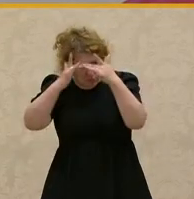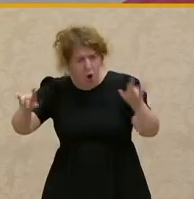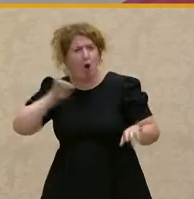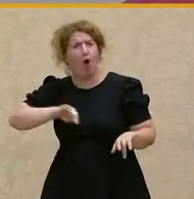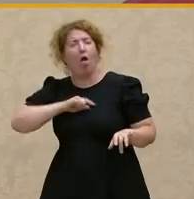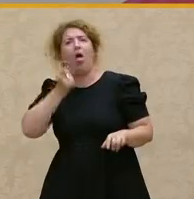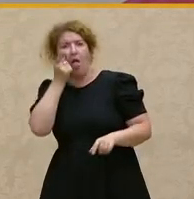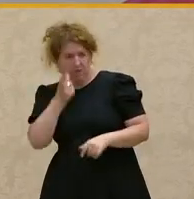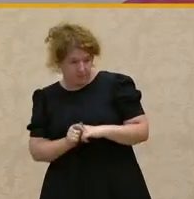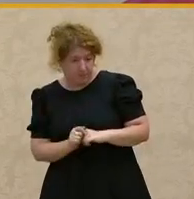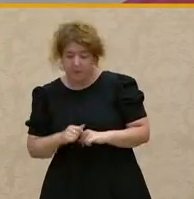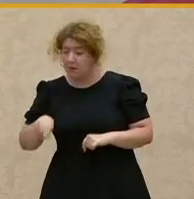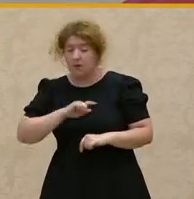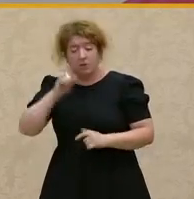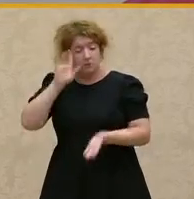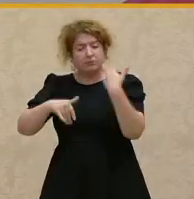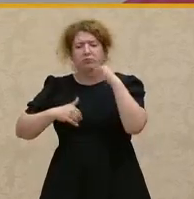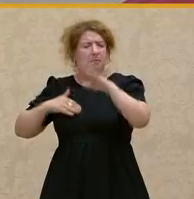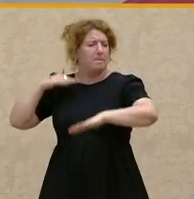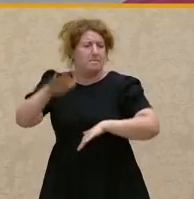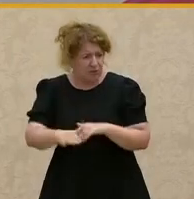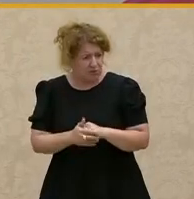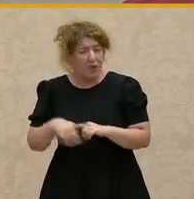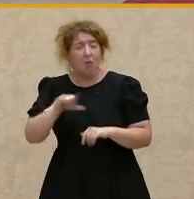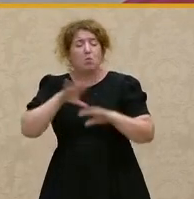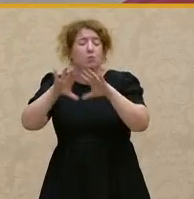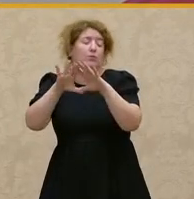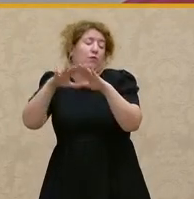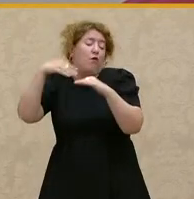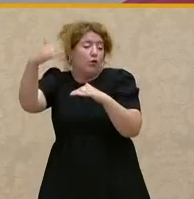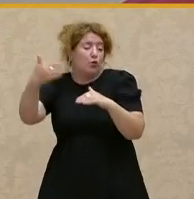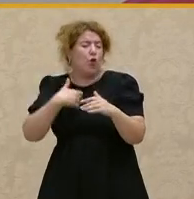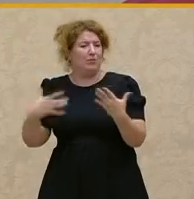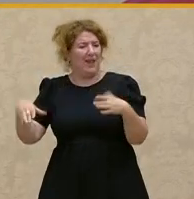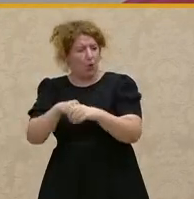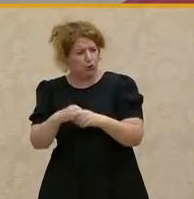significativo hacia un futuro más inclusivo y justo para las personas con sordoceguera.